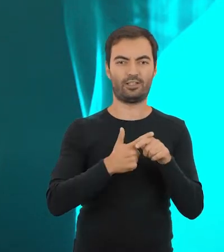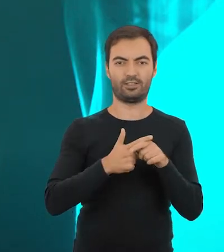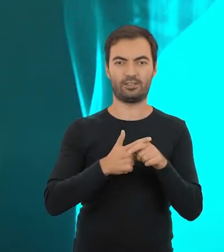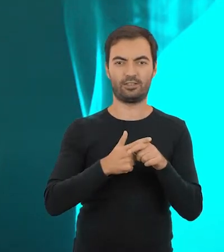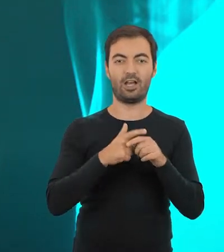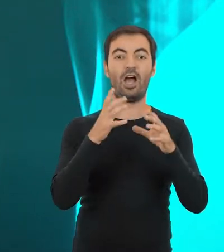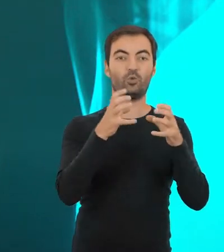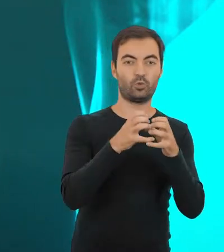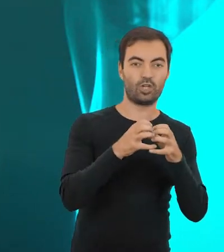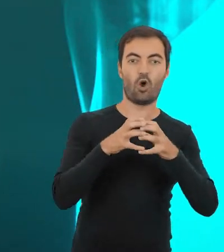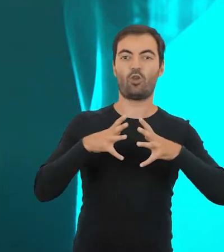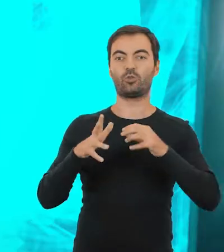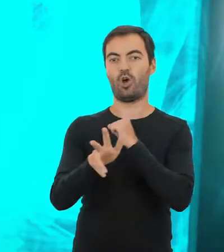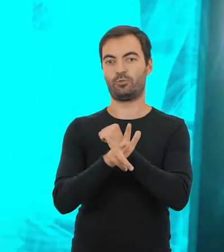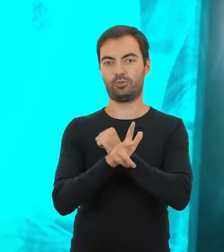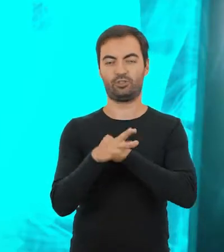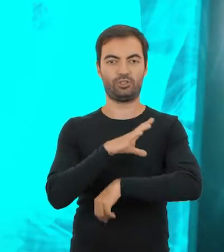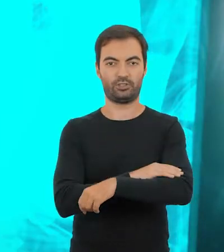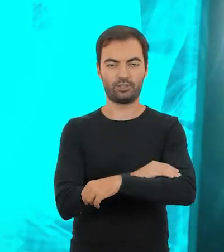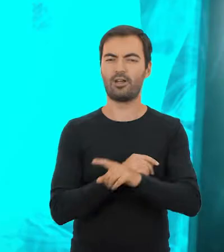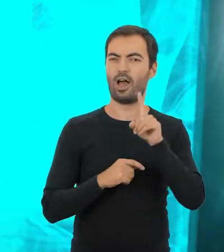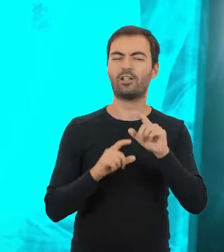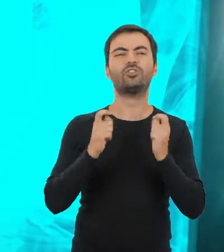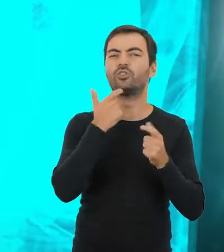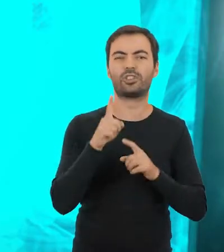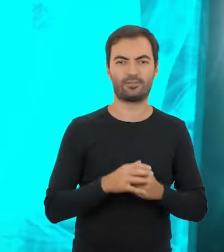No właśnie, ale czego? Milimetrów słupa rtęci (mm Hg)